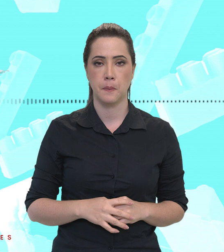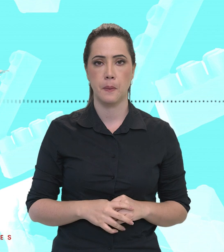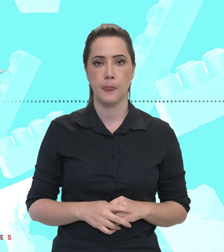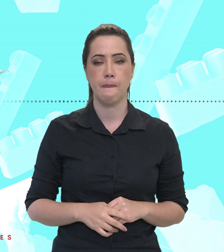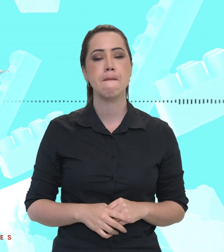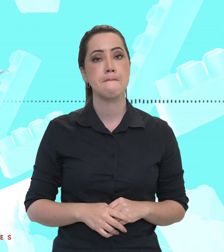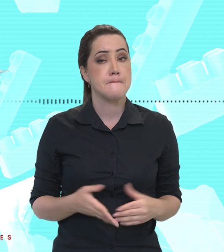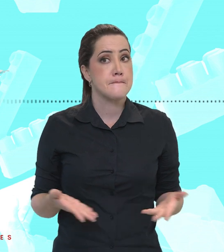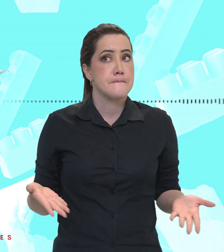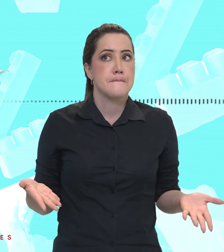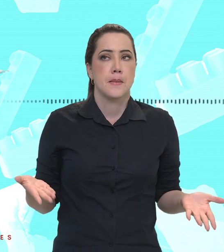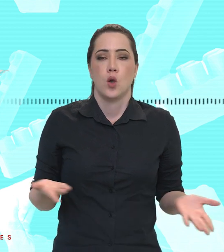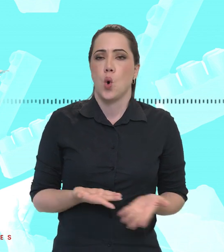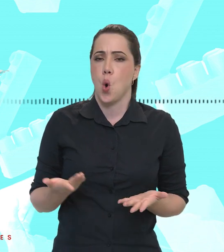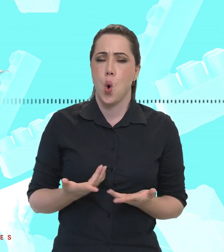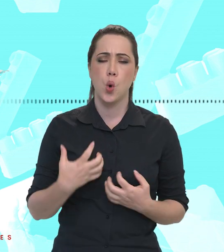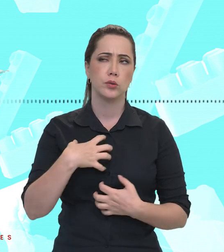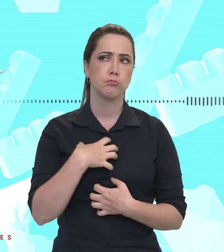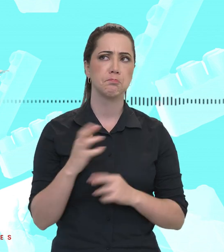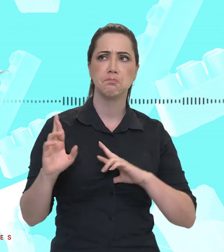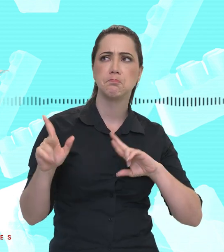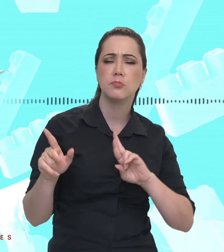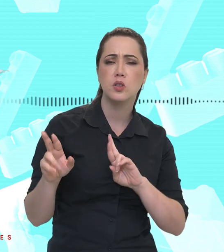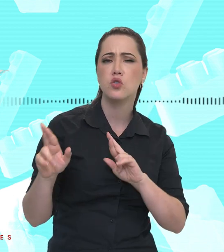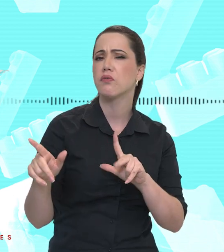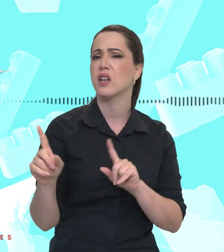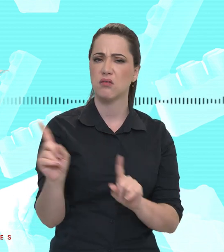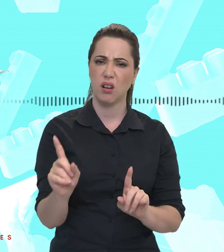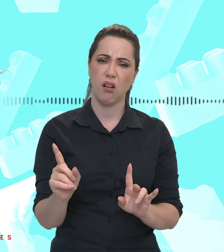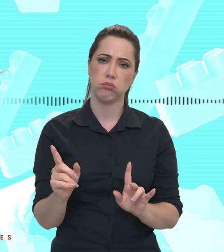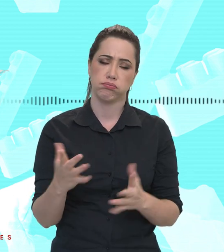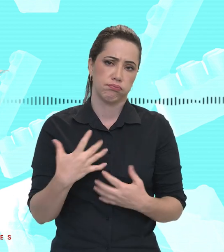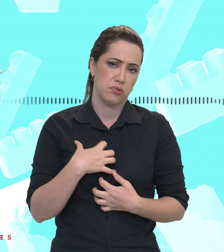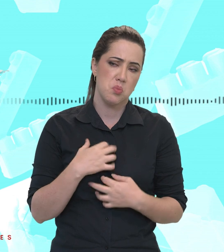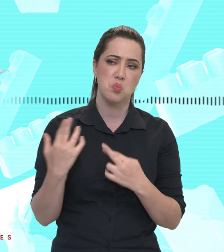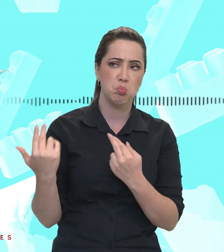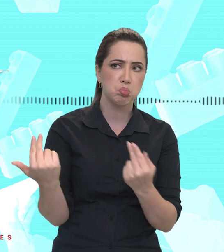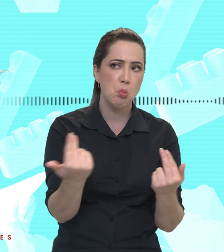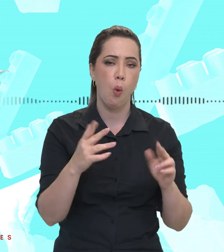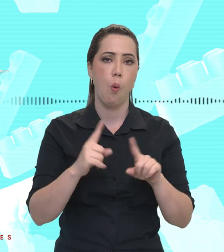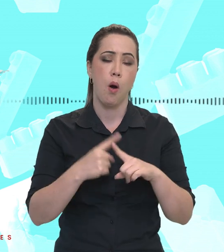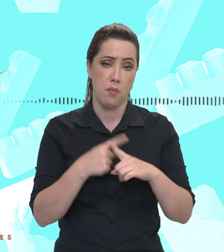[Fábio 5] Hoje eu já não sinto tanta diferença, porque eu aprendi a conviver com isso. Mas